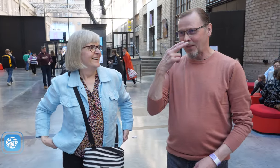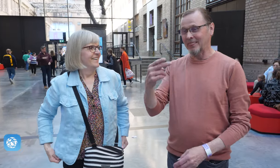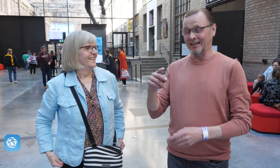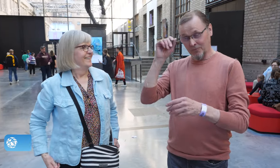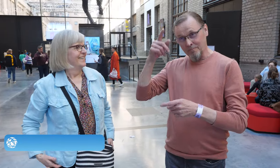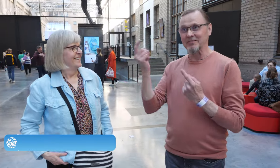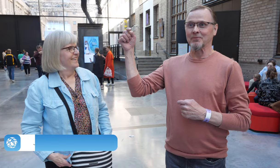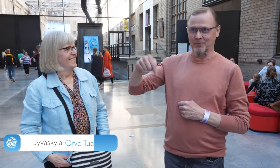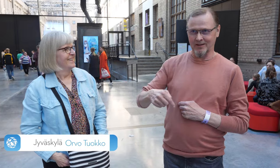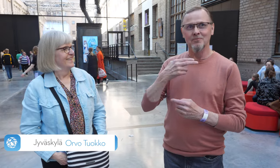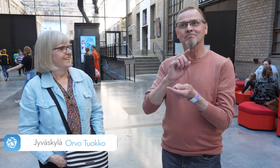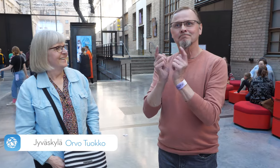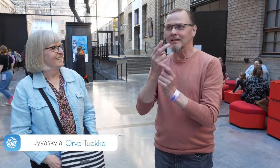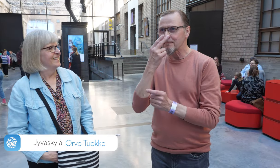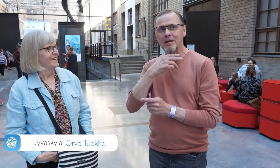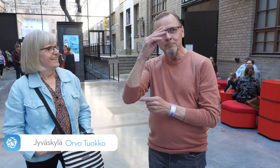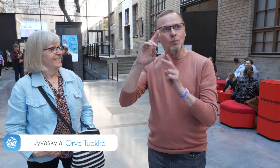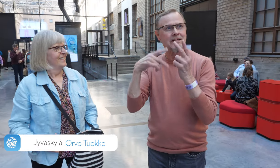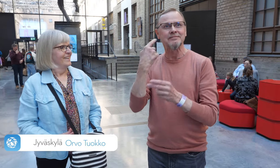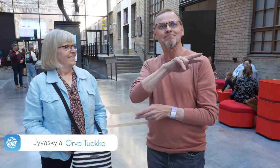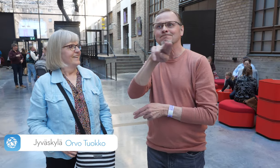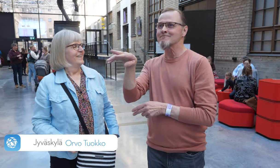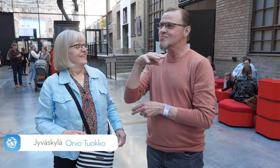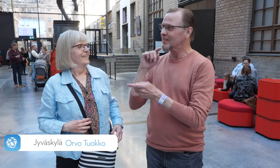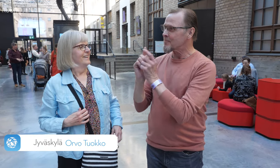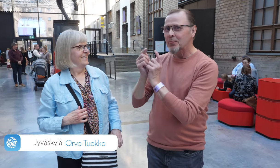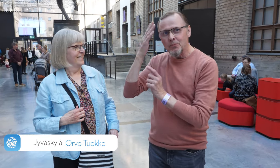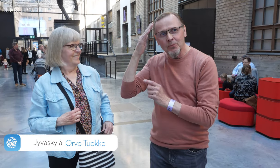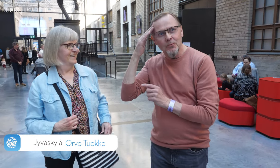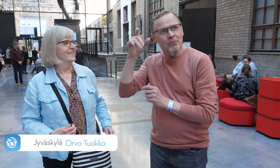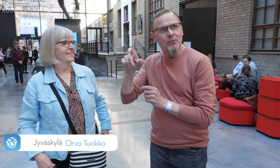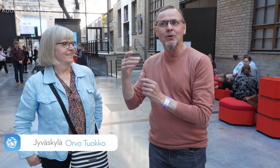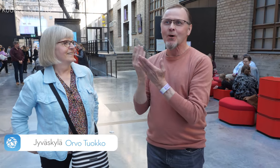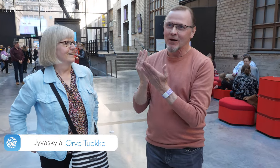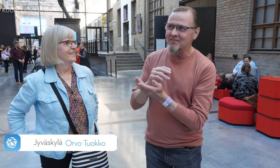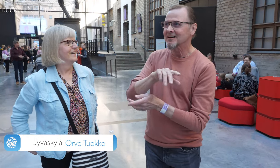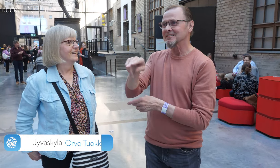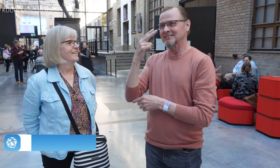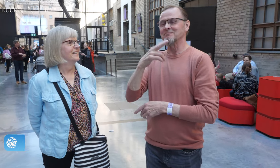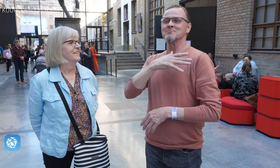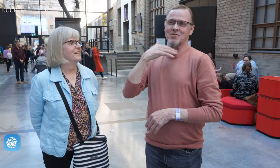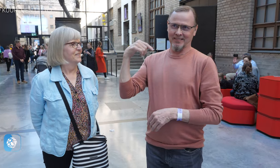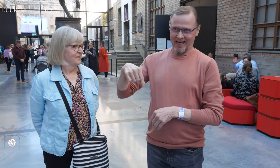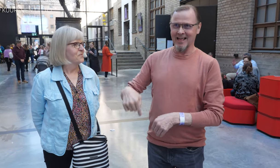On mukavaa olla kulttuuripäivillä tapaamassa tuttuja, kuten vanhoja koulukavereita.